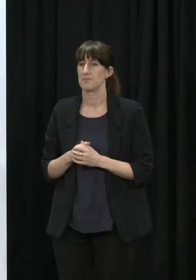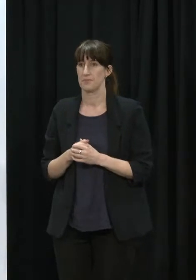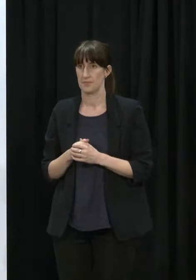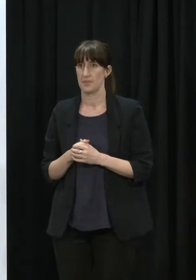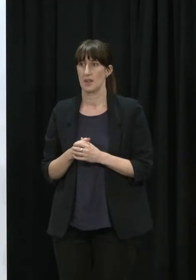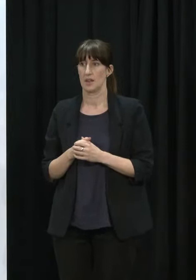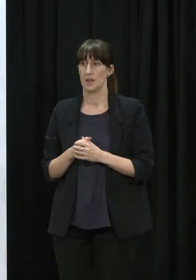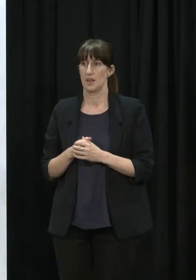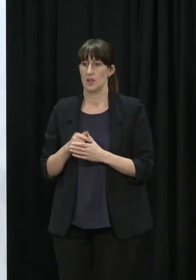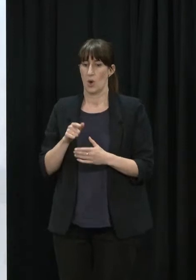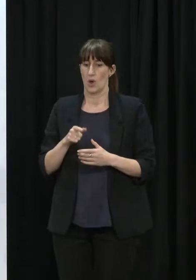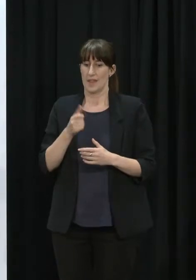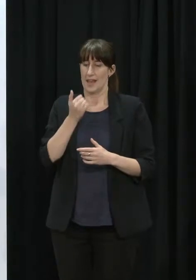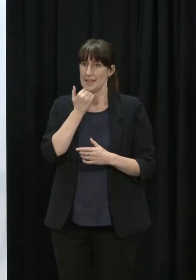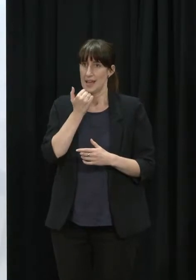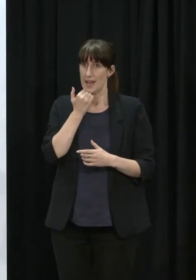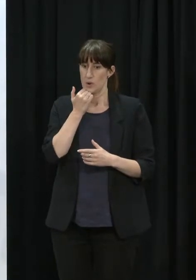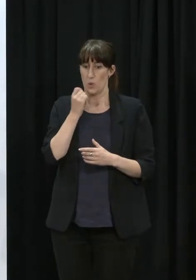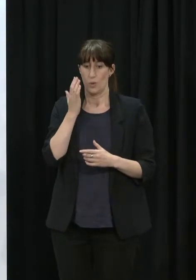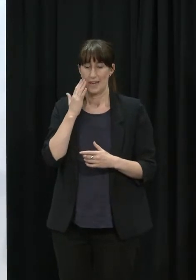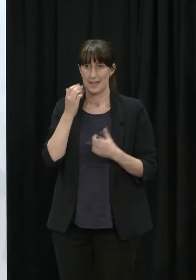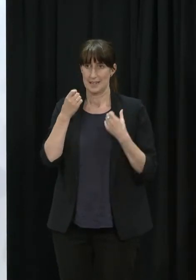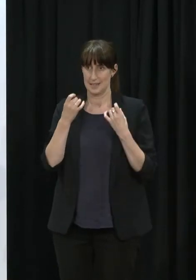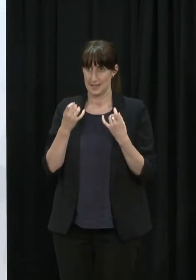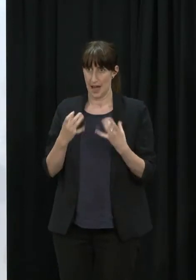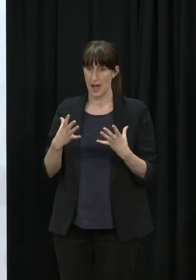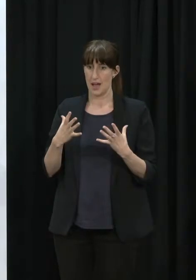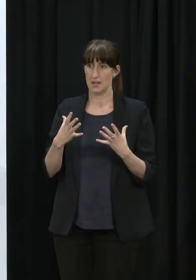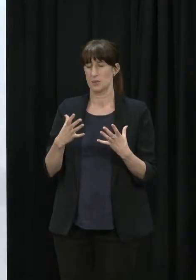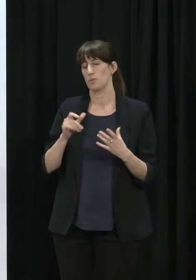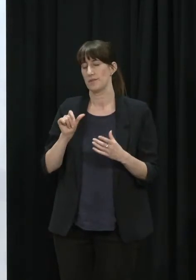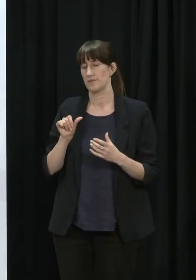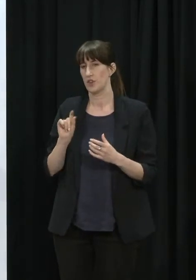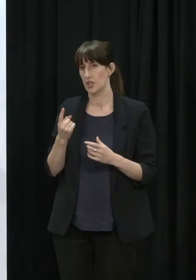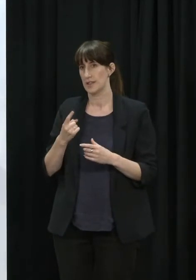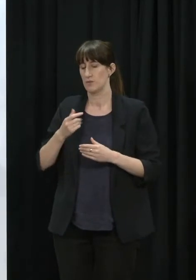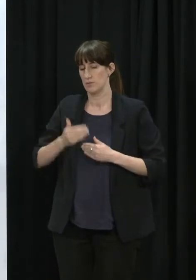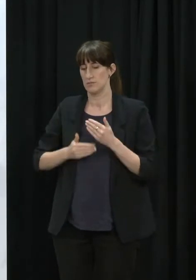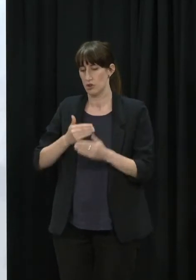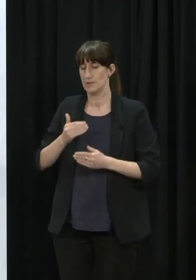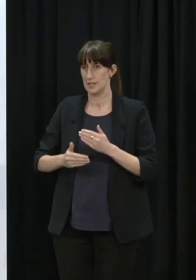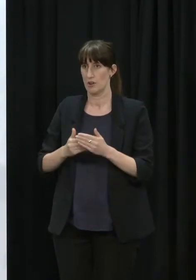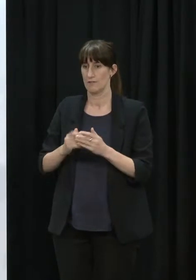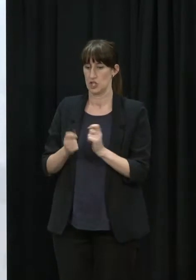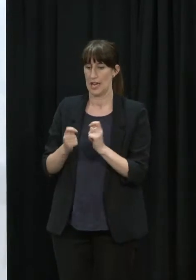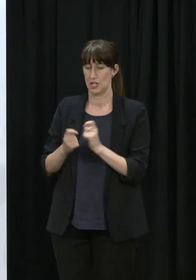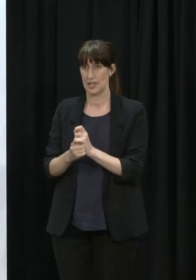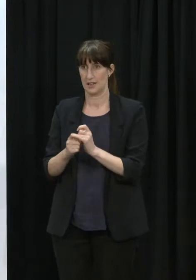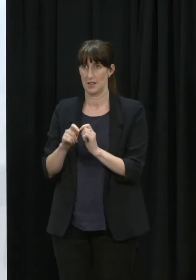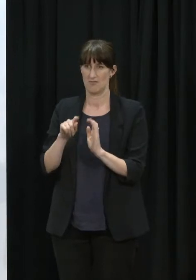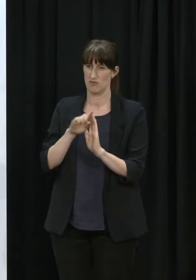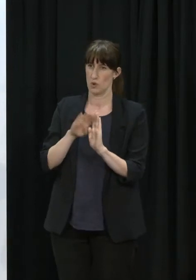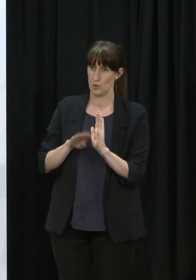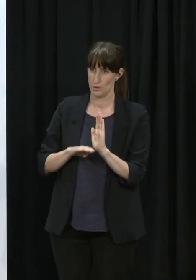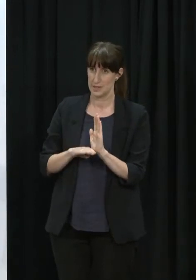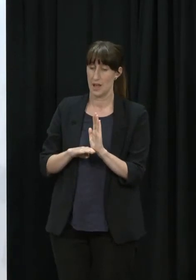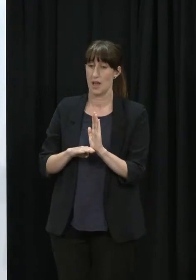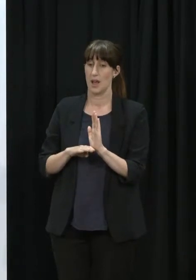tera (kaore e rangona)?